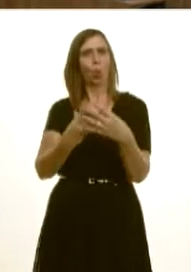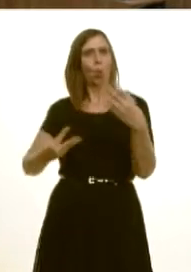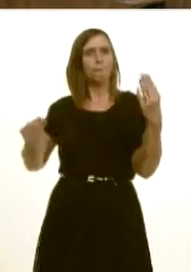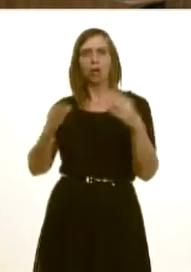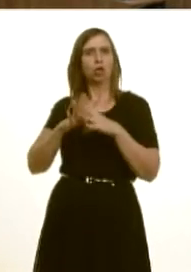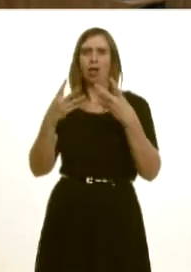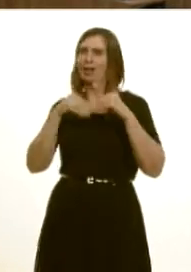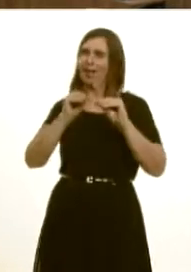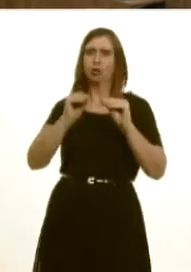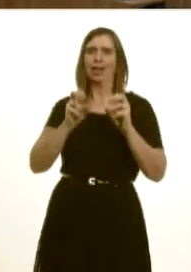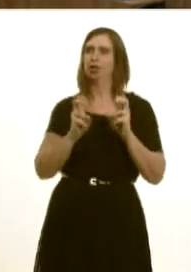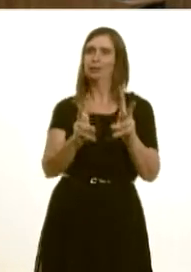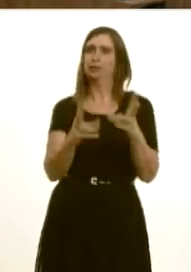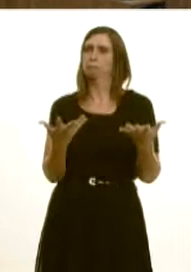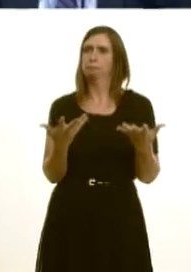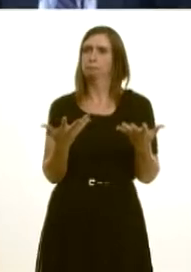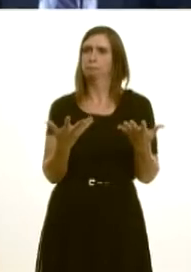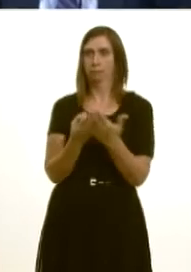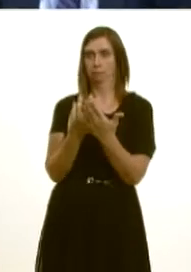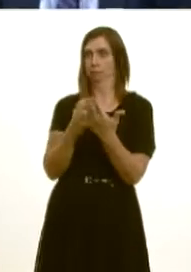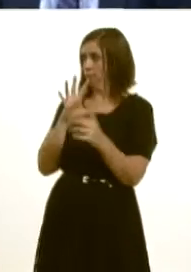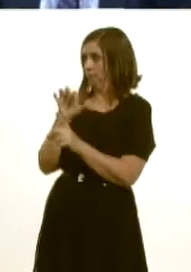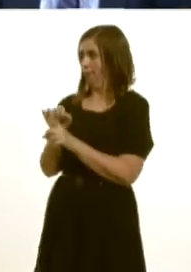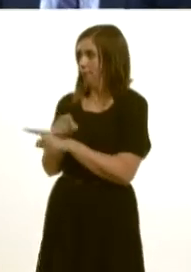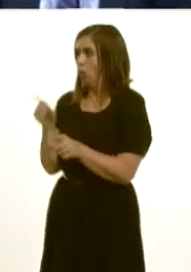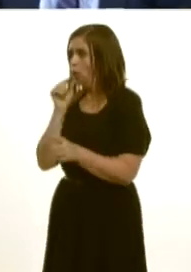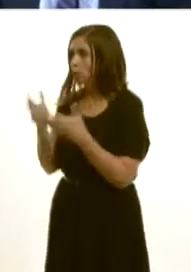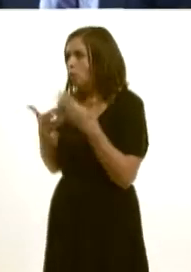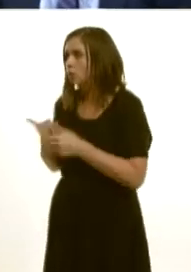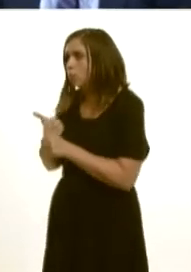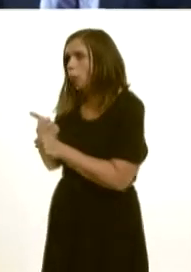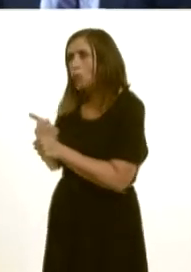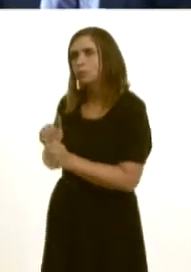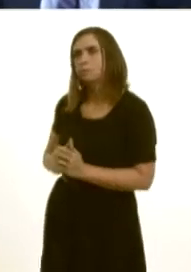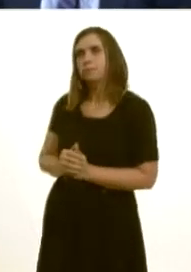wedi ei wneud ynglyn â’r warant ieuenctid a gyda ‘Jobs Growth Wales’—rwy wedi